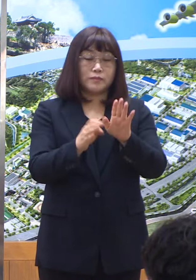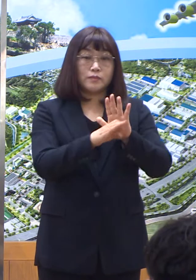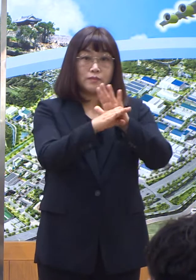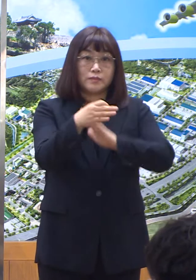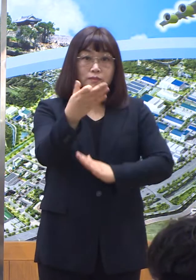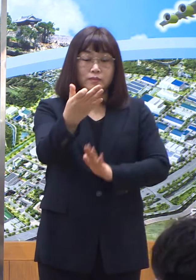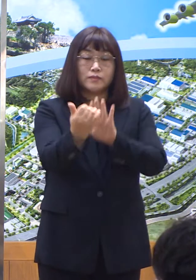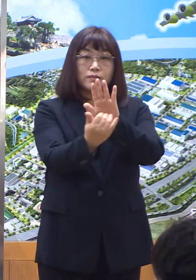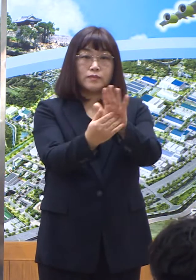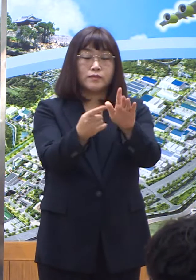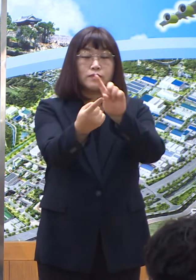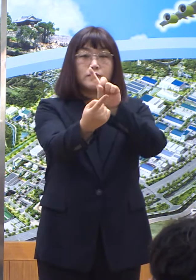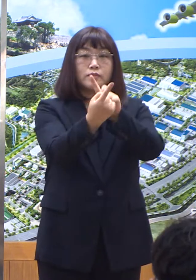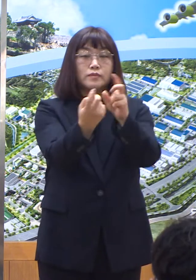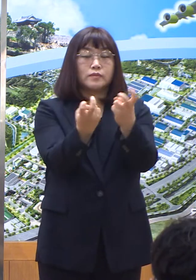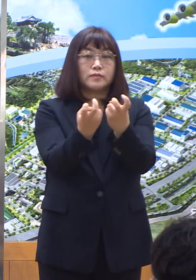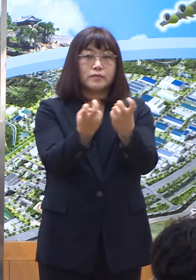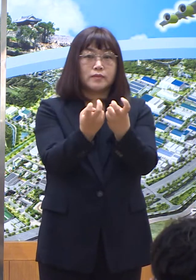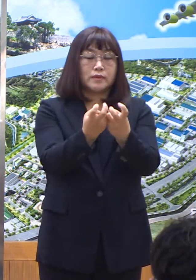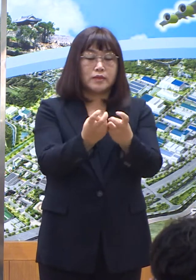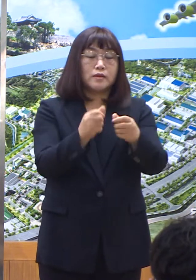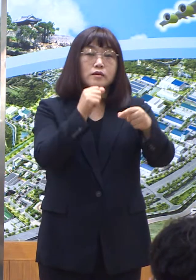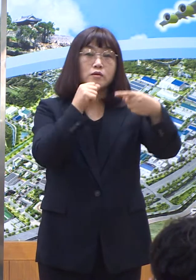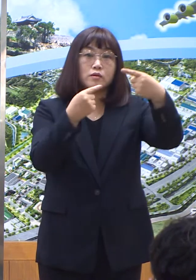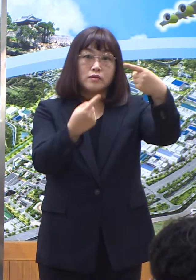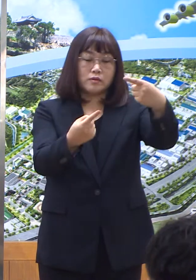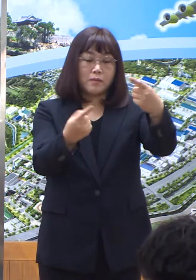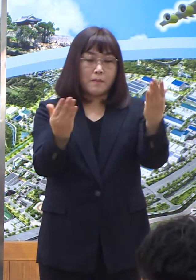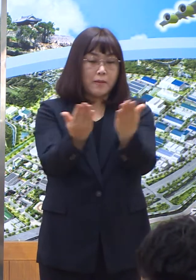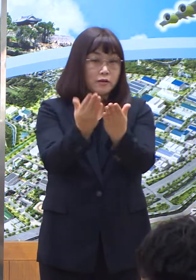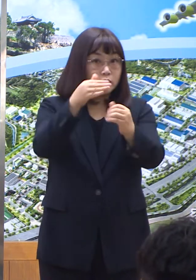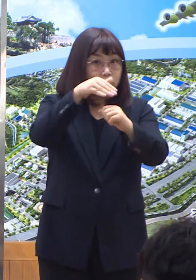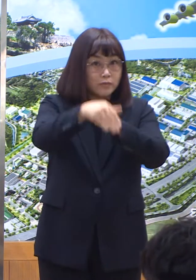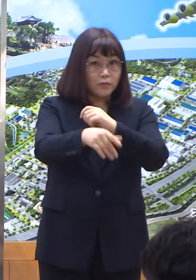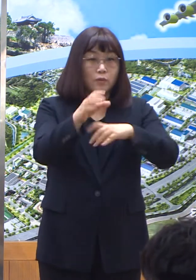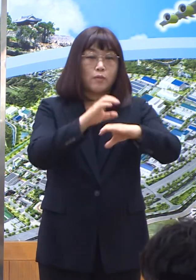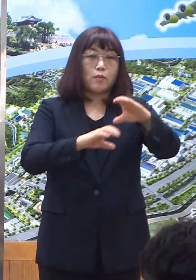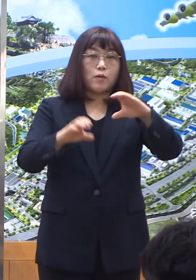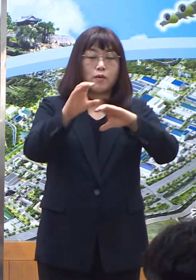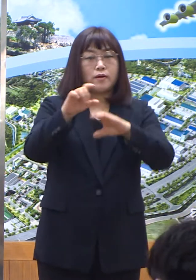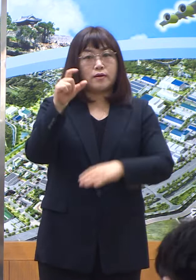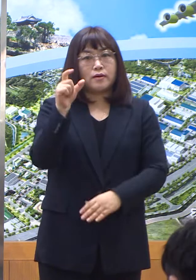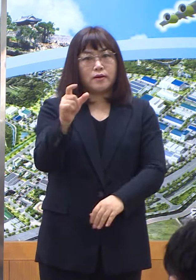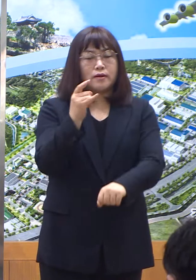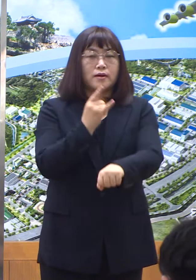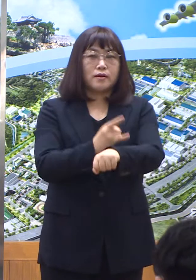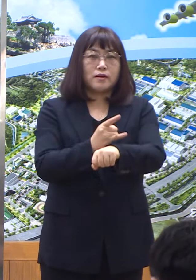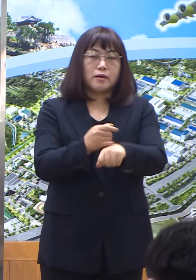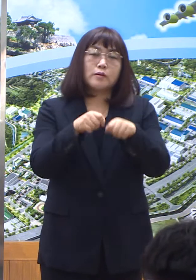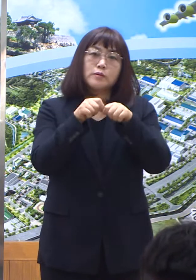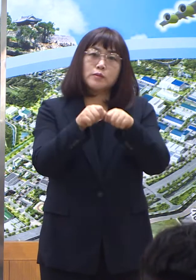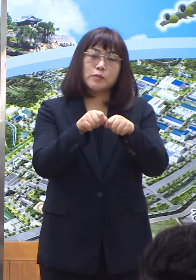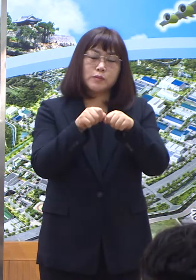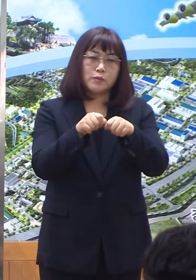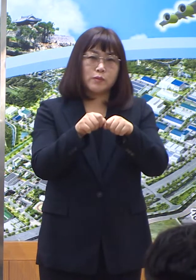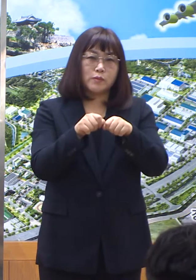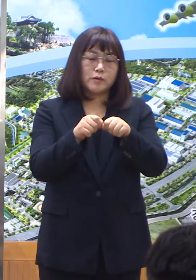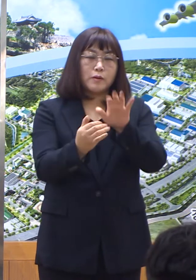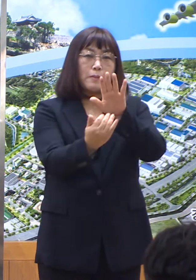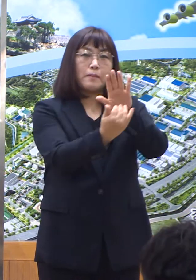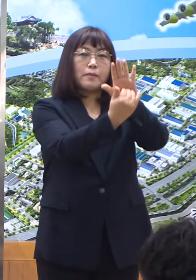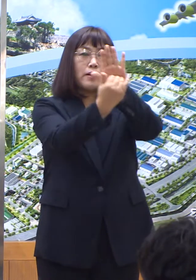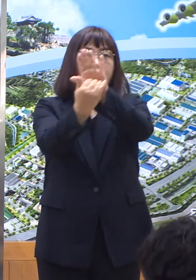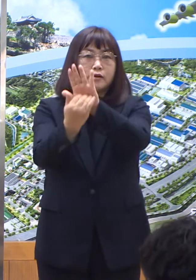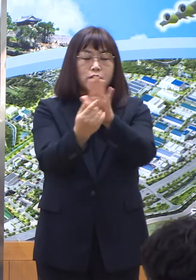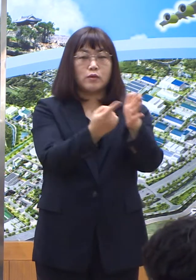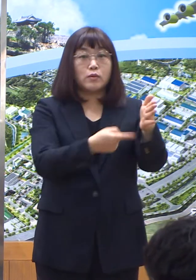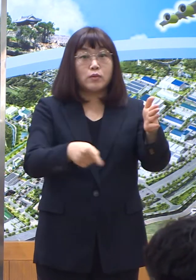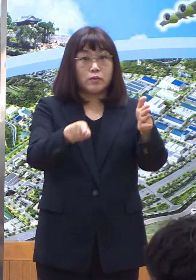설 명절 맞춤형으로 보완·강화하여 촘촘한 방역망 유지관리에 최선을다하겠습니다.